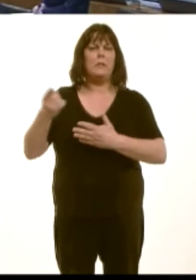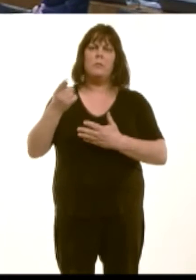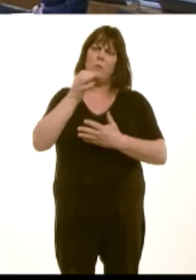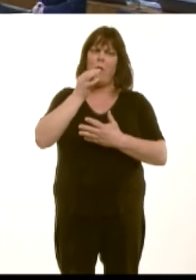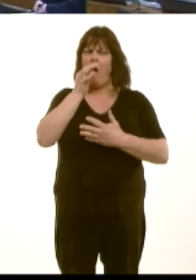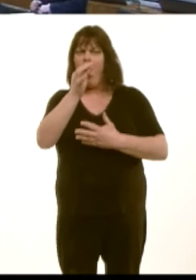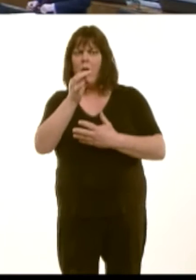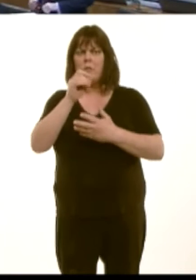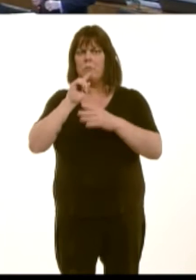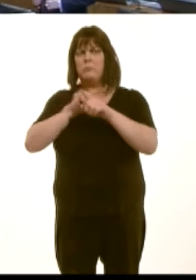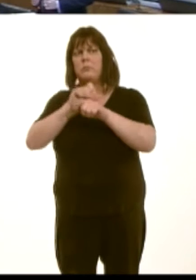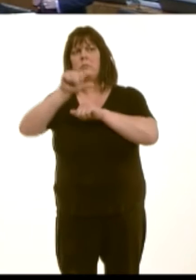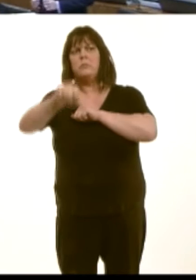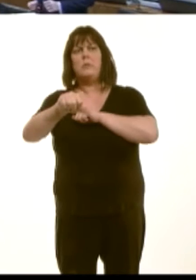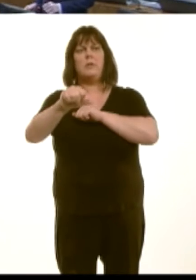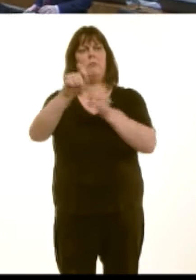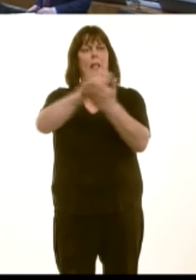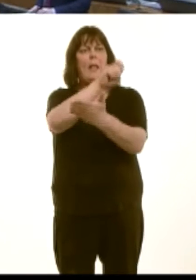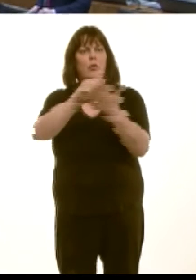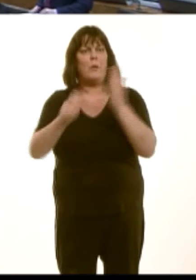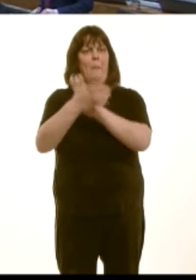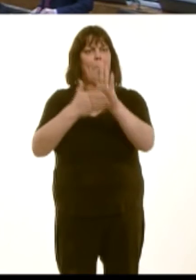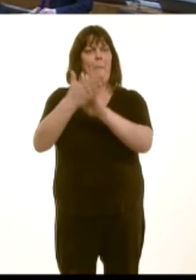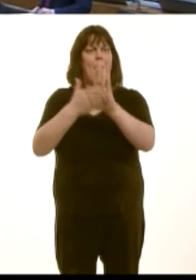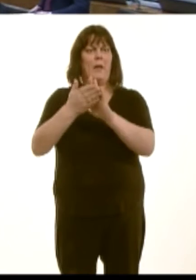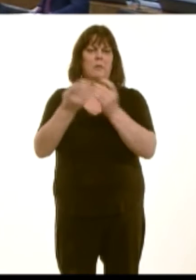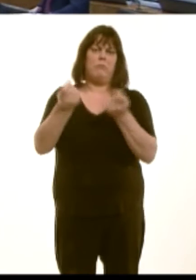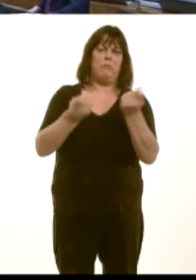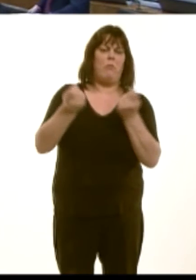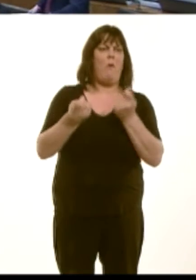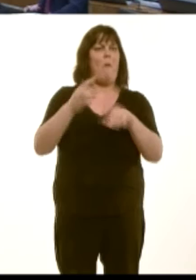Carwyn Jones: Allaf i ddim siarad am y pleidiau eraill, wrth gwrs, ond ynglyn ‚ fy mhlaid